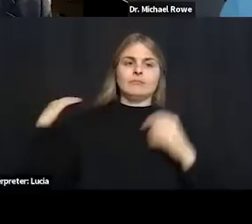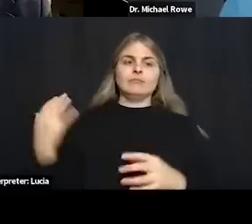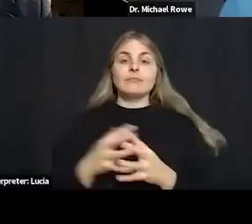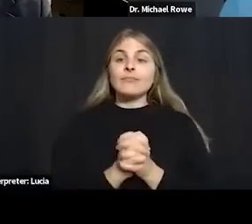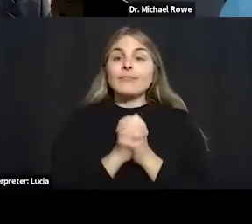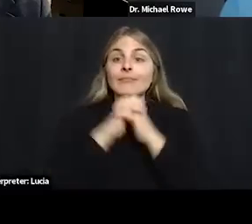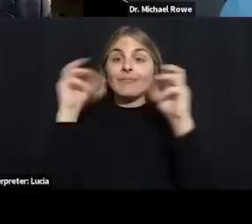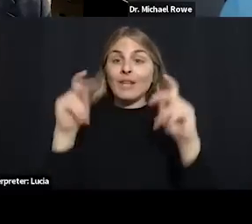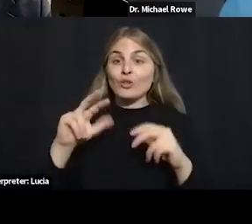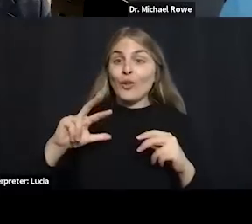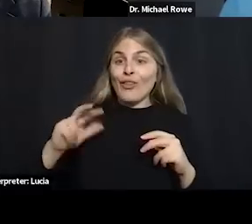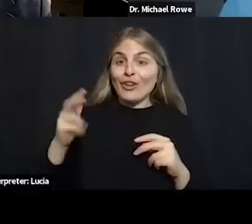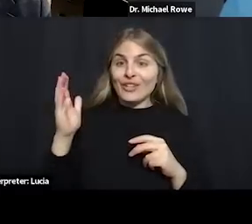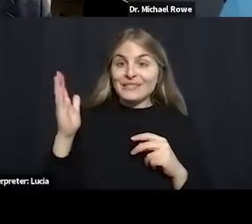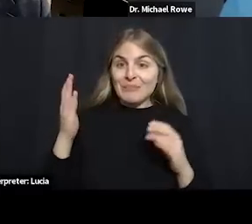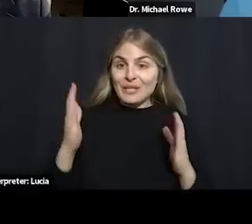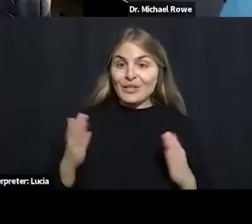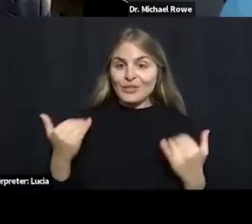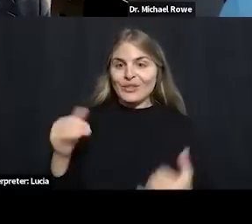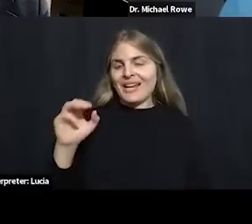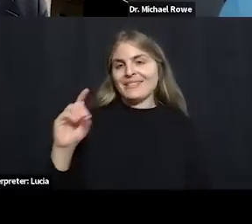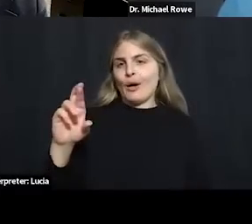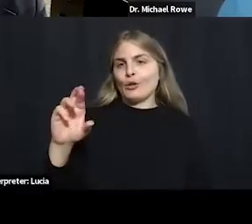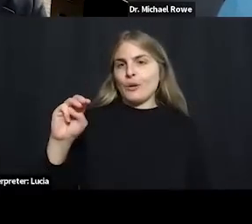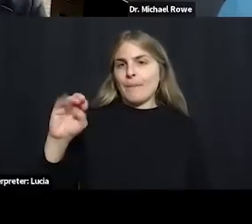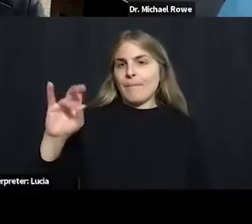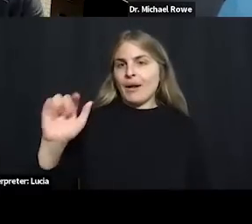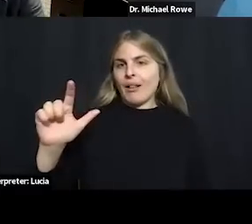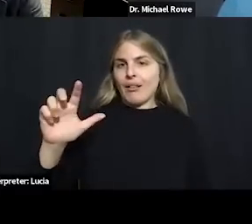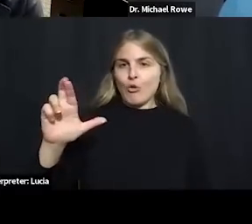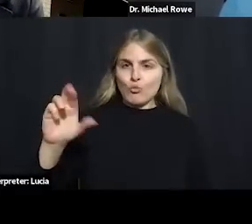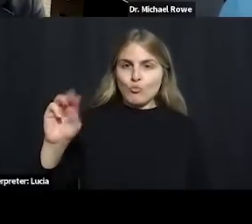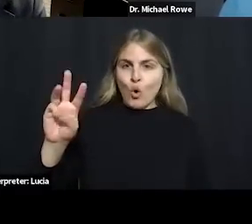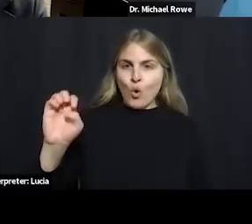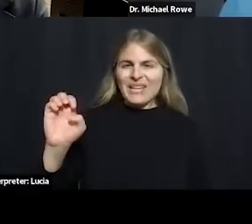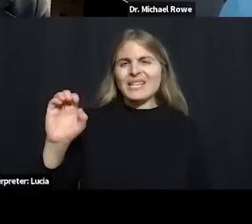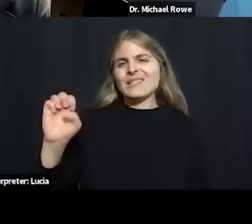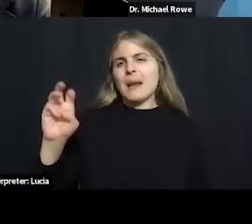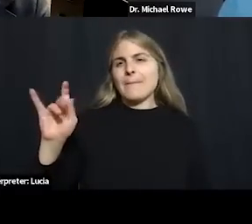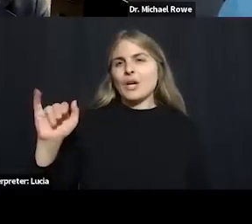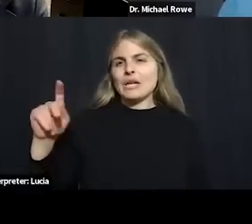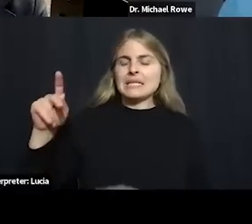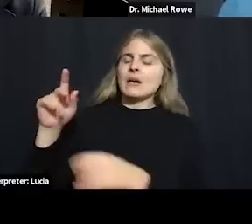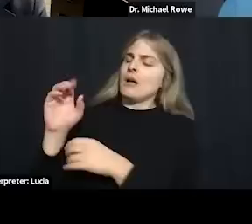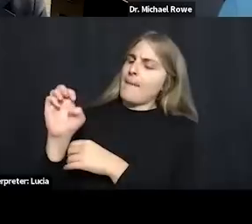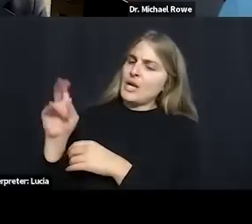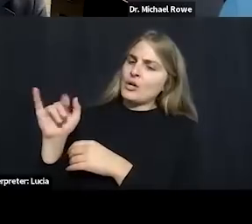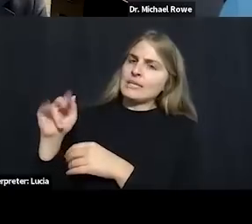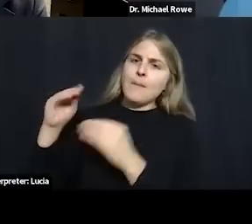Bien, nuestro tercer orador es el Dr. Michael Rowe. El Dr. Rowe es profesor emérito de psiquiatría en la Escuela de Medicina de la Universidad de Yale.